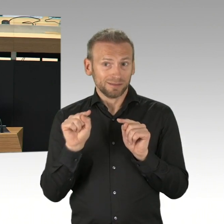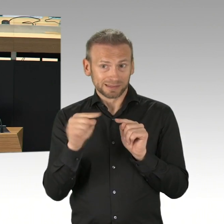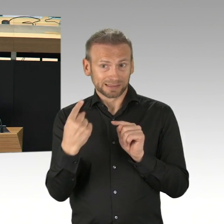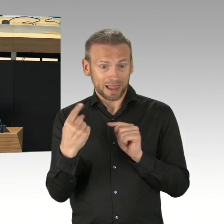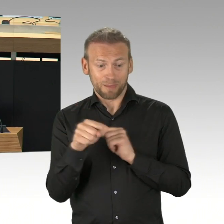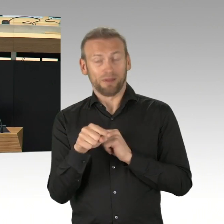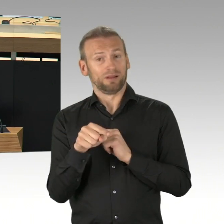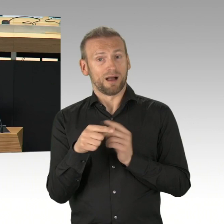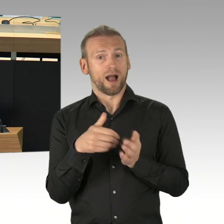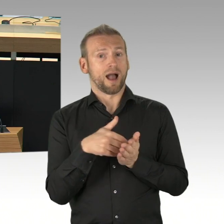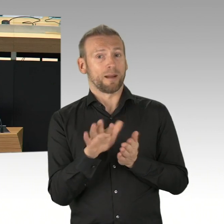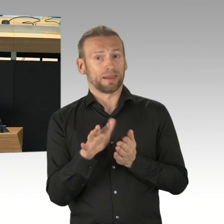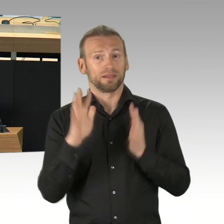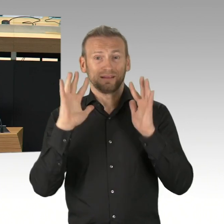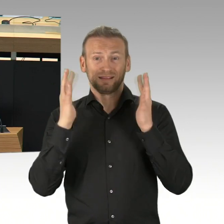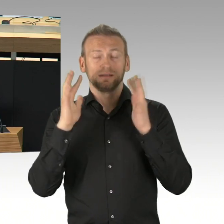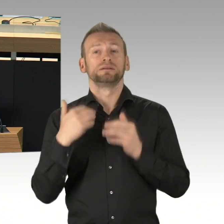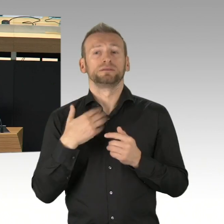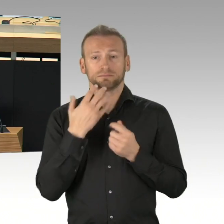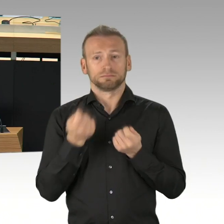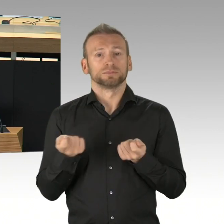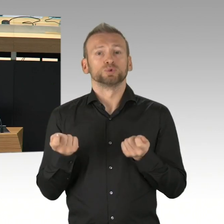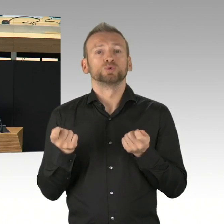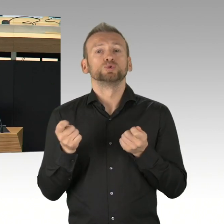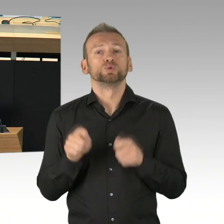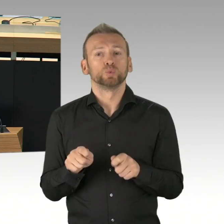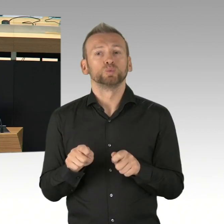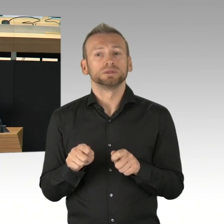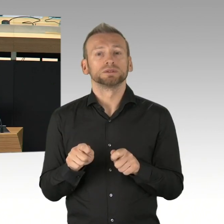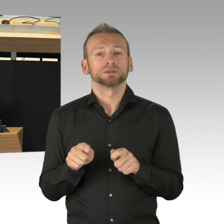Warum sollte das in Berlin nicht gehen, wenn es in Hamburg und anderswo geht? Herzlichen Dank.